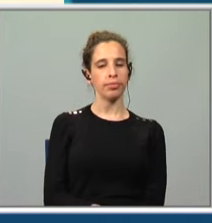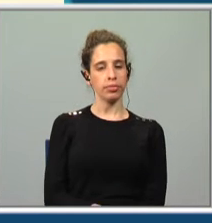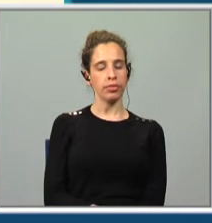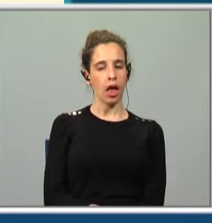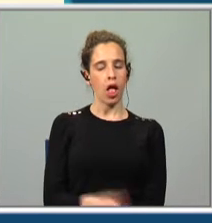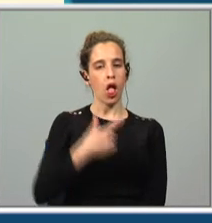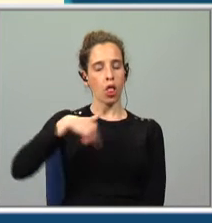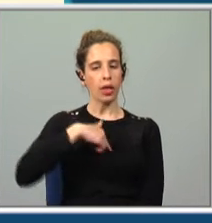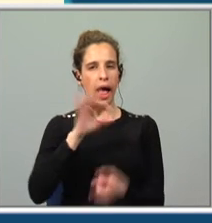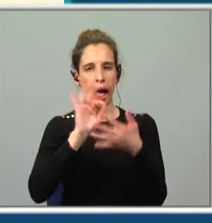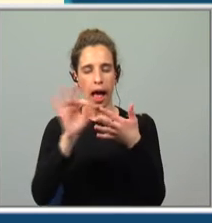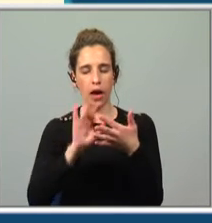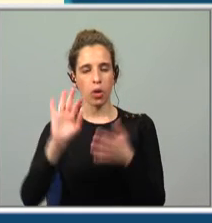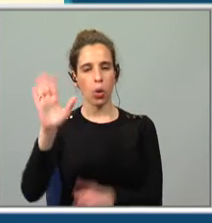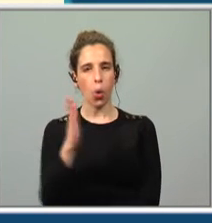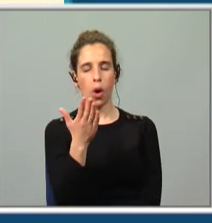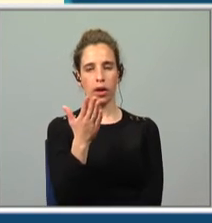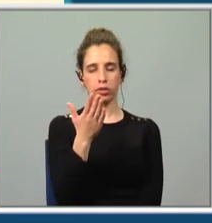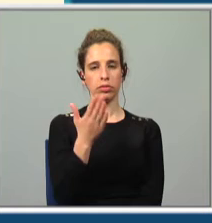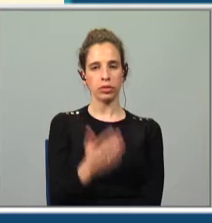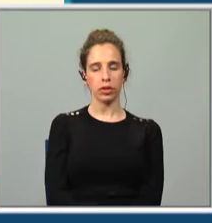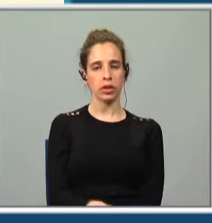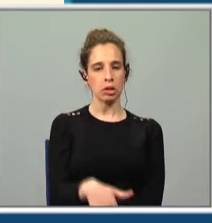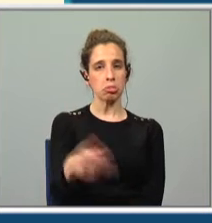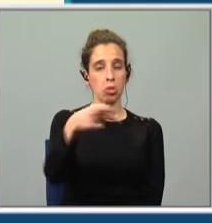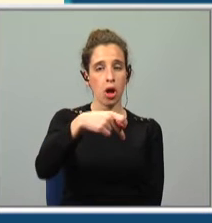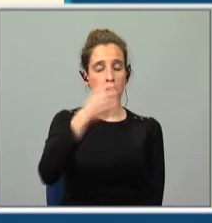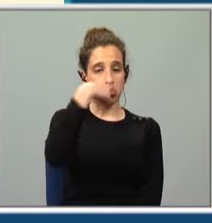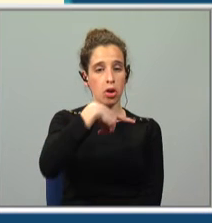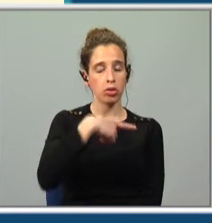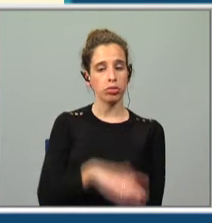algum elemento que nos dissesse quando se estava a passar a nossa história no 一些元素會告訴我們什麼時候如果我們的故事發生在